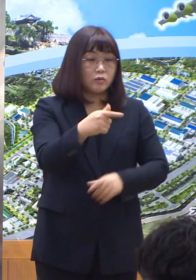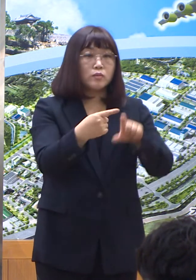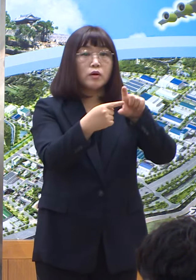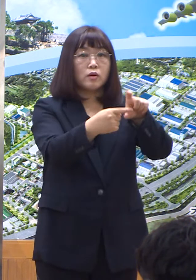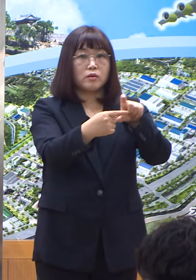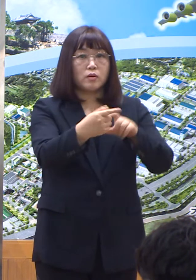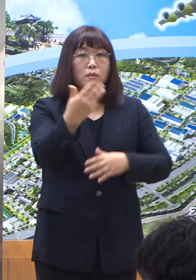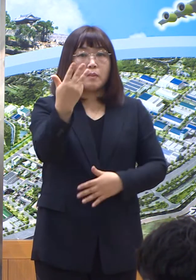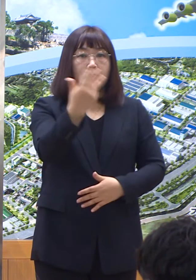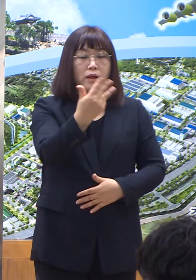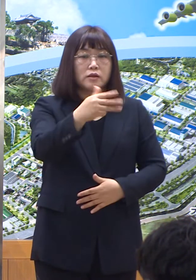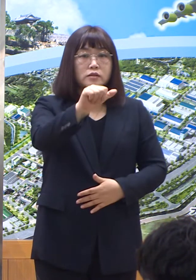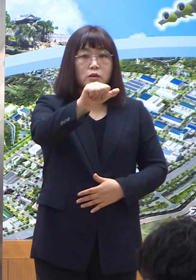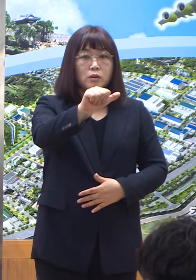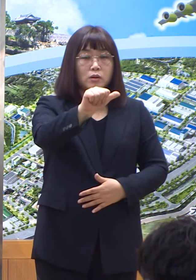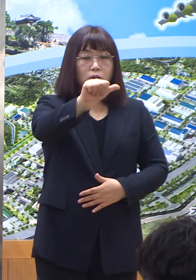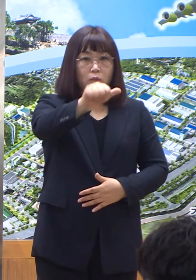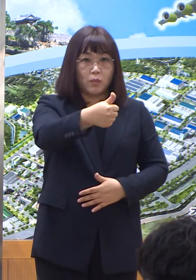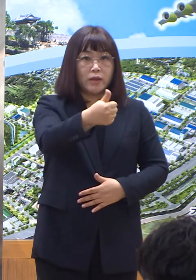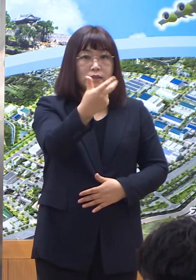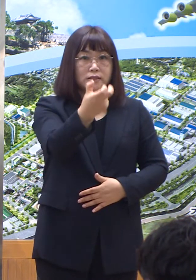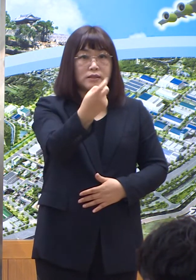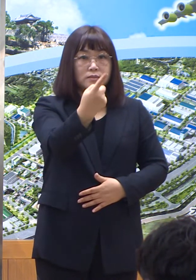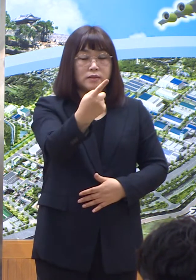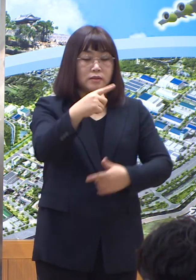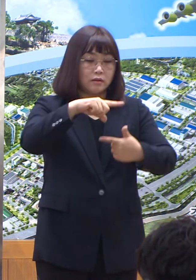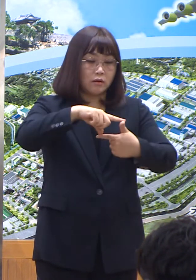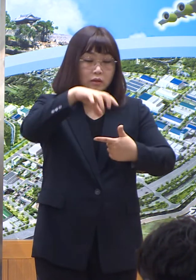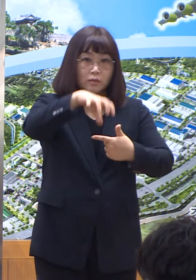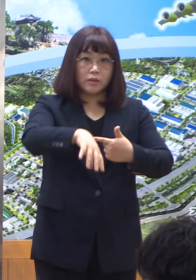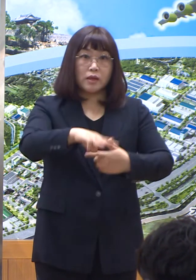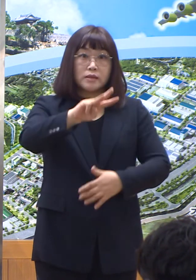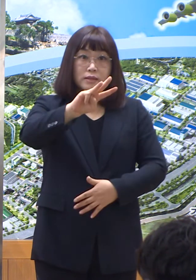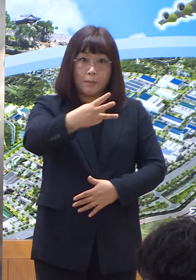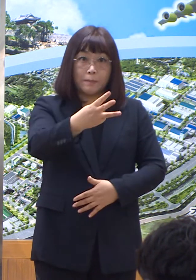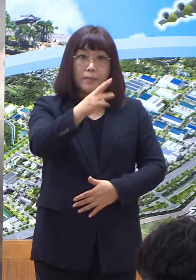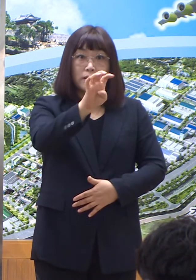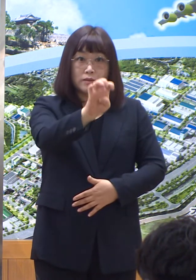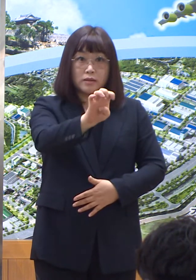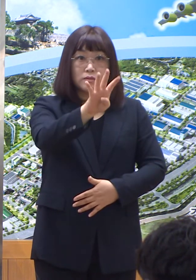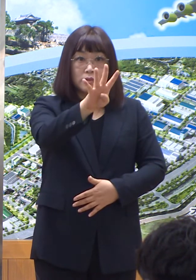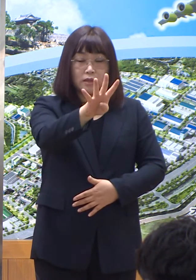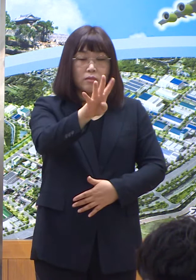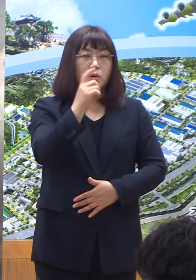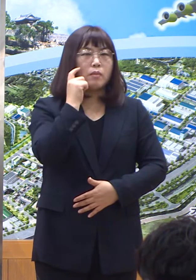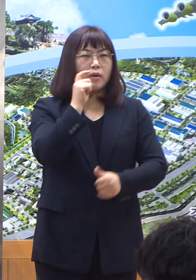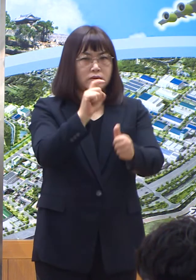편차 올해 70 년 역 현장에서도 343 년이 발생하면